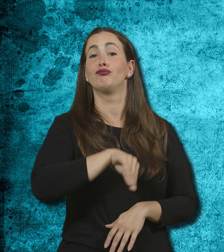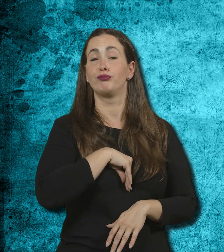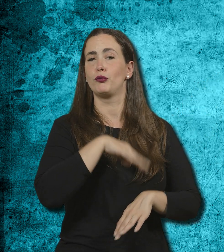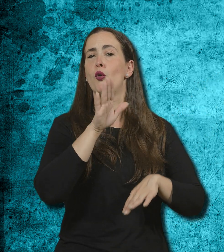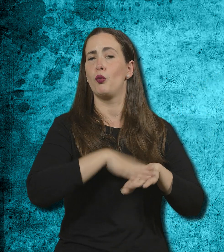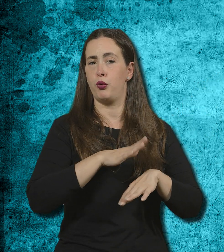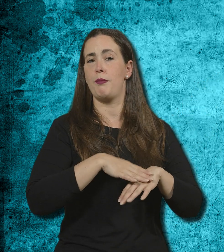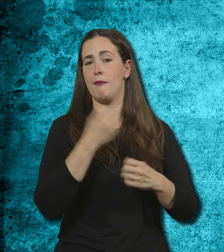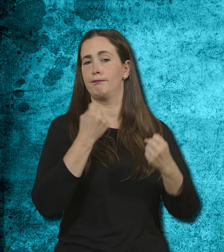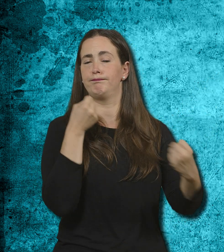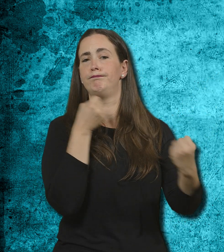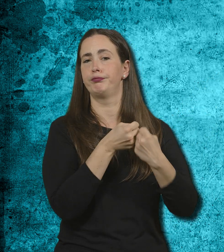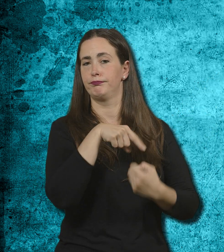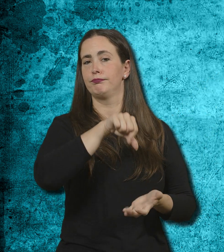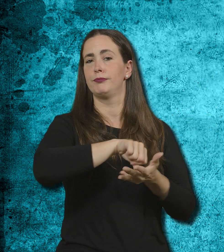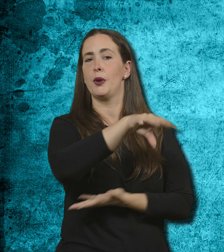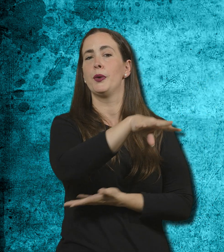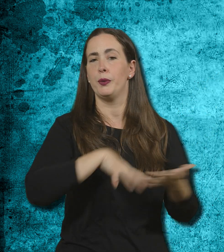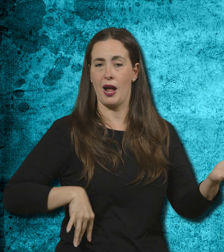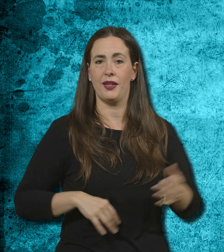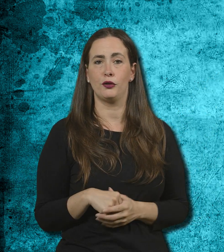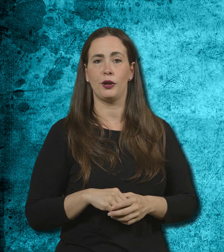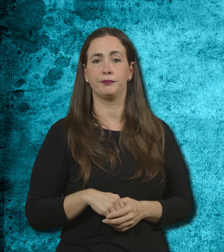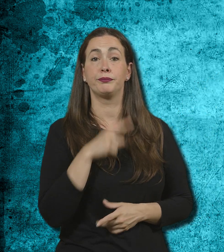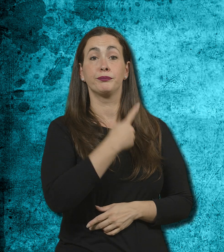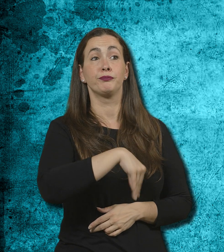va morir de resultes d'un accident de circulació a Barcelona.